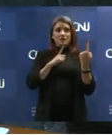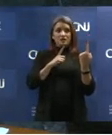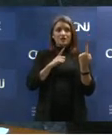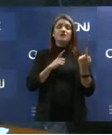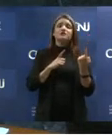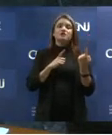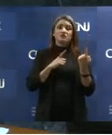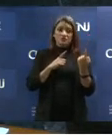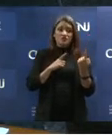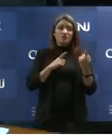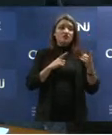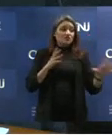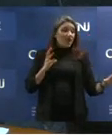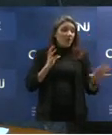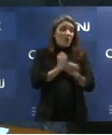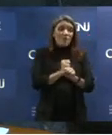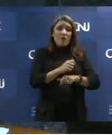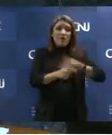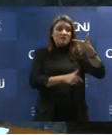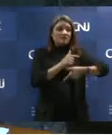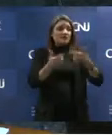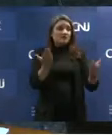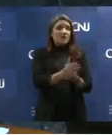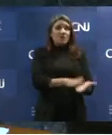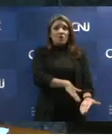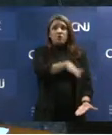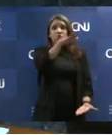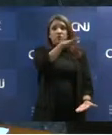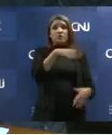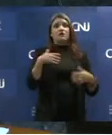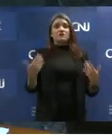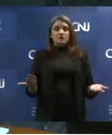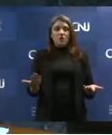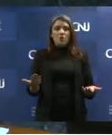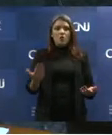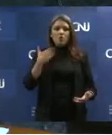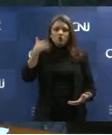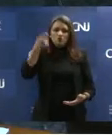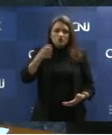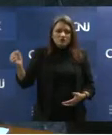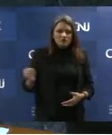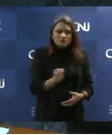Então eu tenho que inserir o juiz nesse contexto, reconhecendo que de fato,